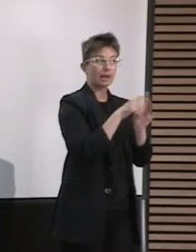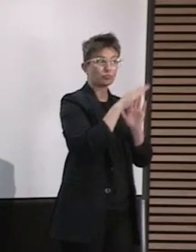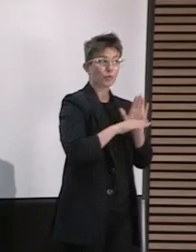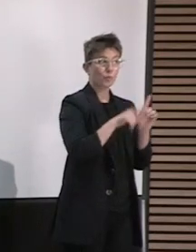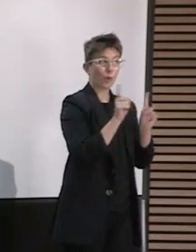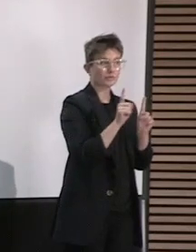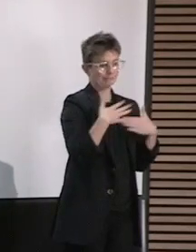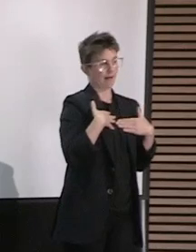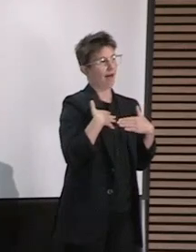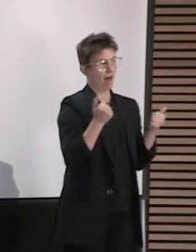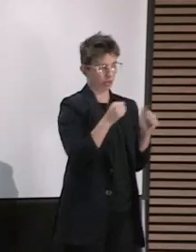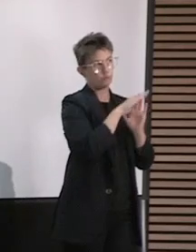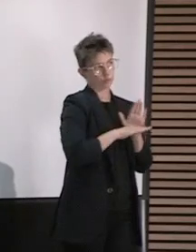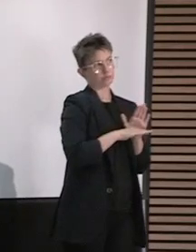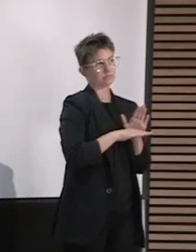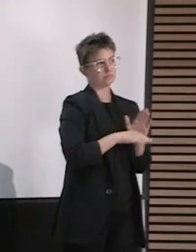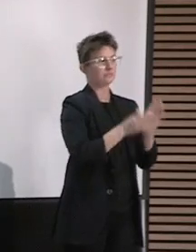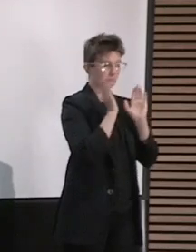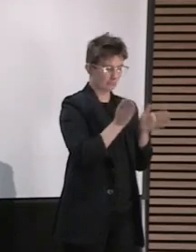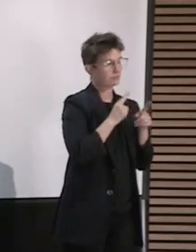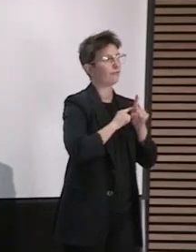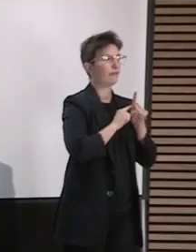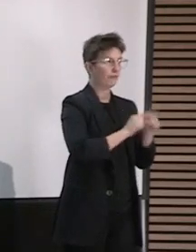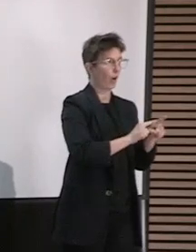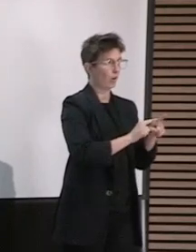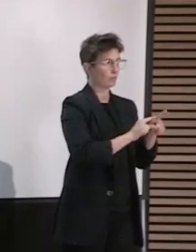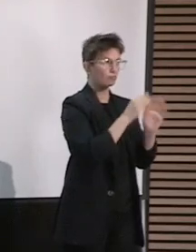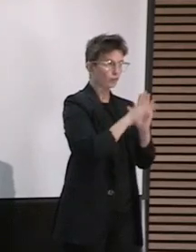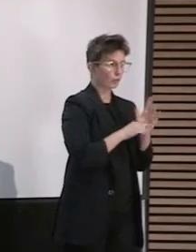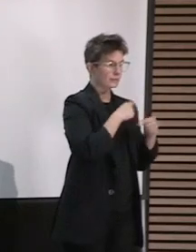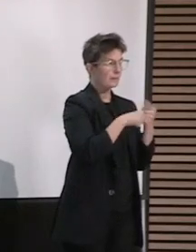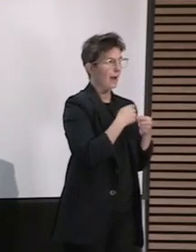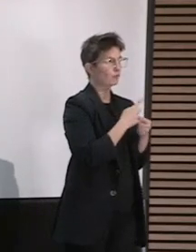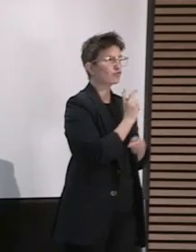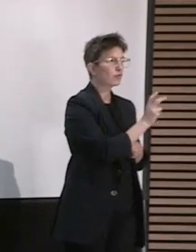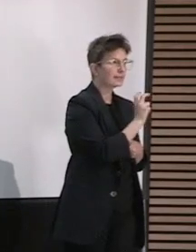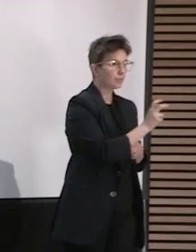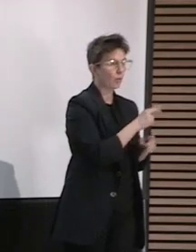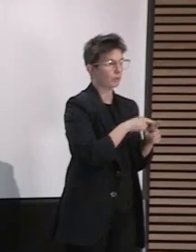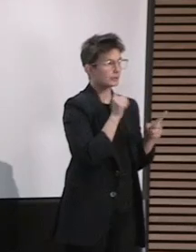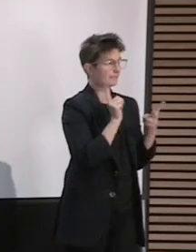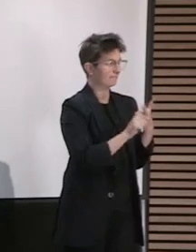Convention. Ko te tikanga he iti ake nga ture nei e karapoti